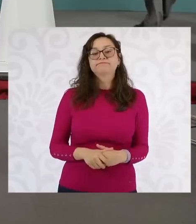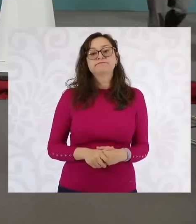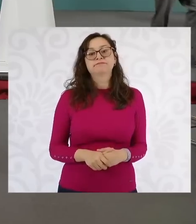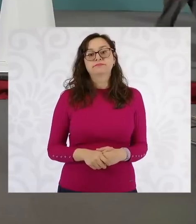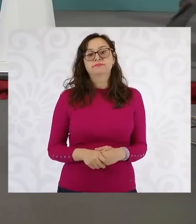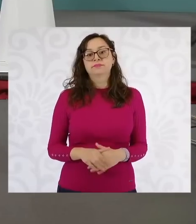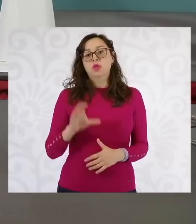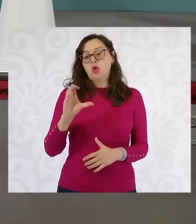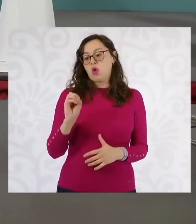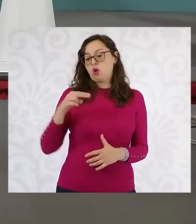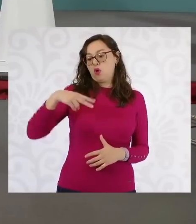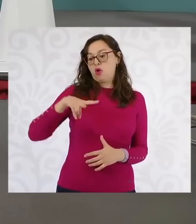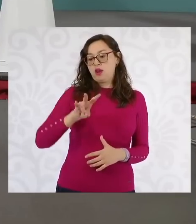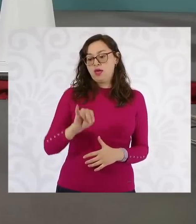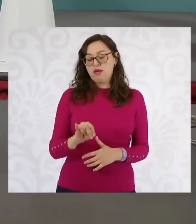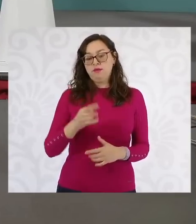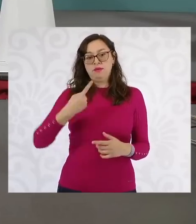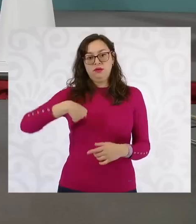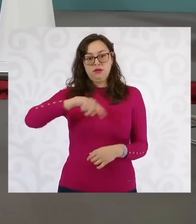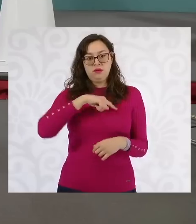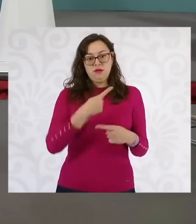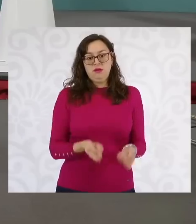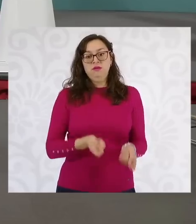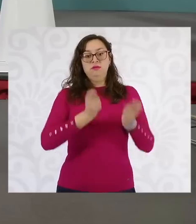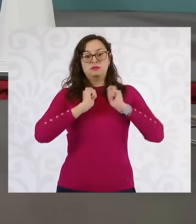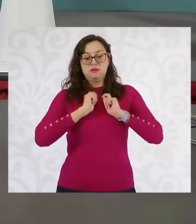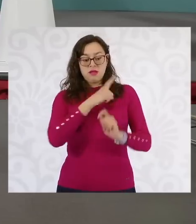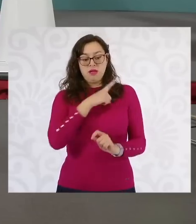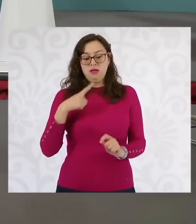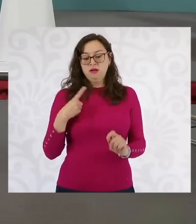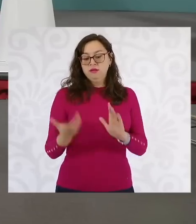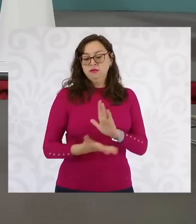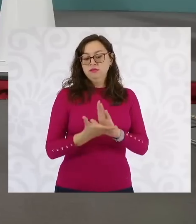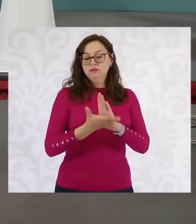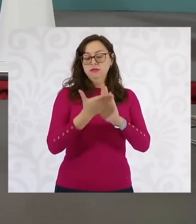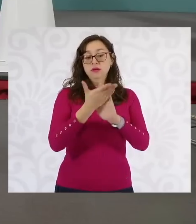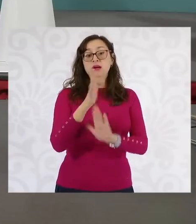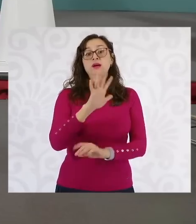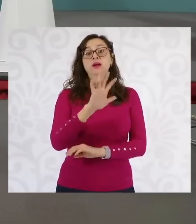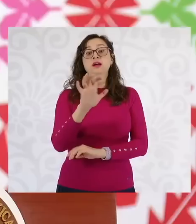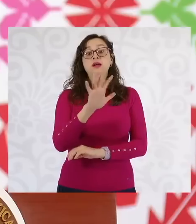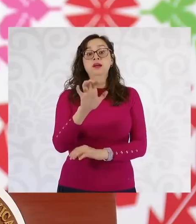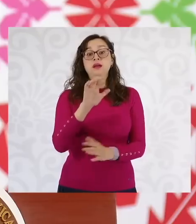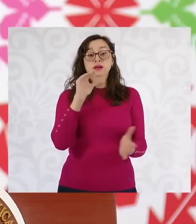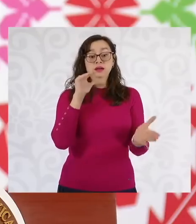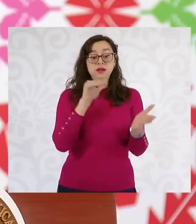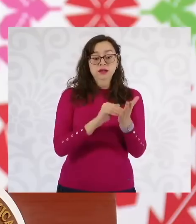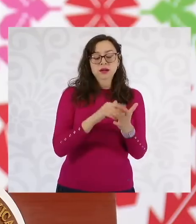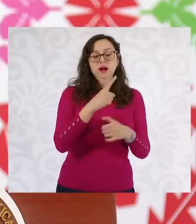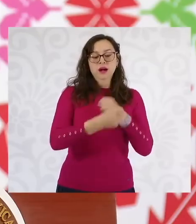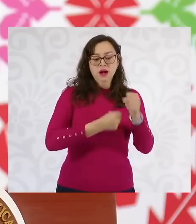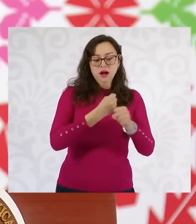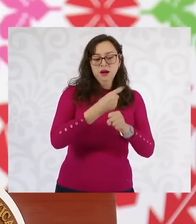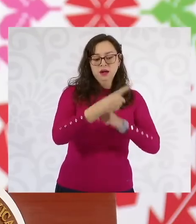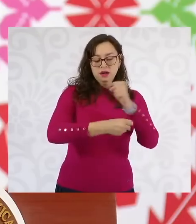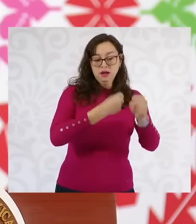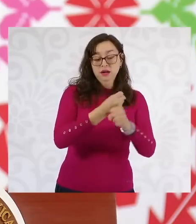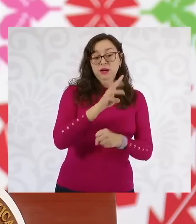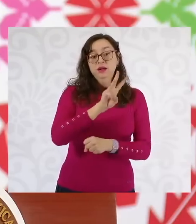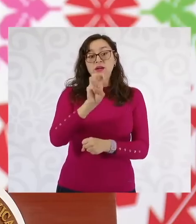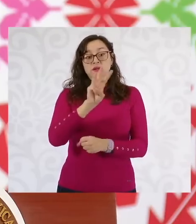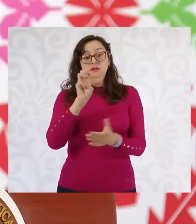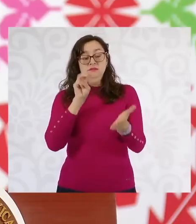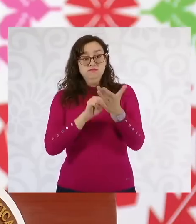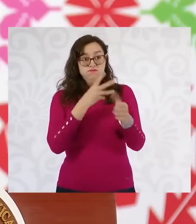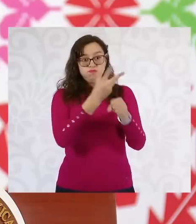Nacional de Vivienda que son 500000 viviendas en el sexenio y 300000 mejoramientos para el